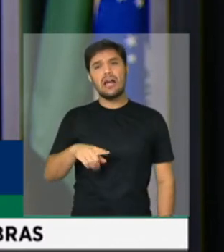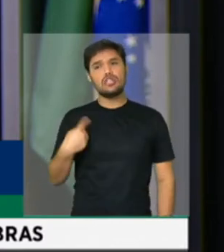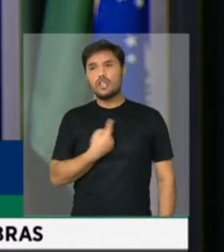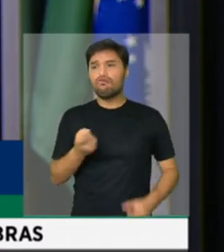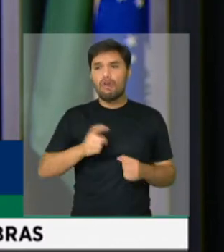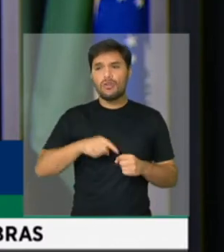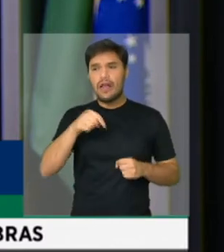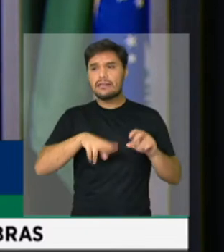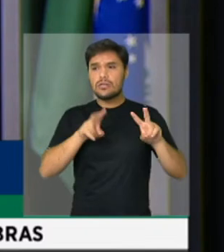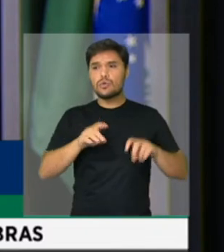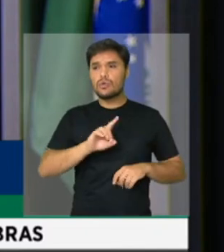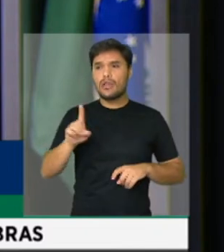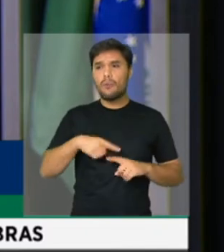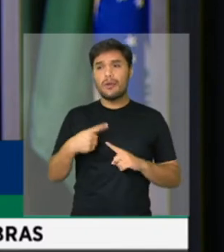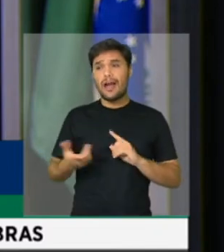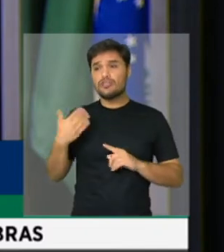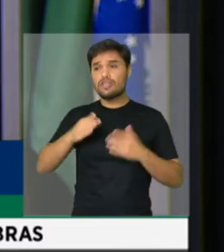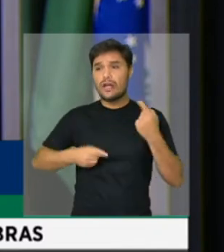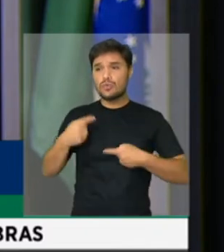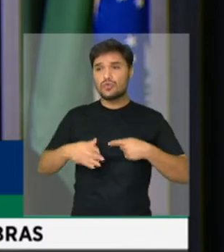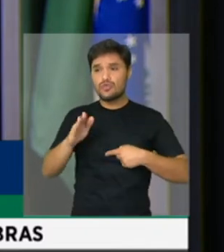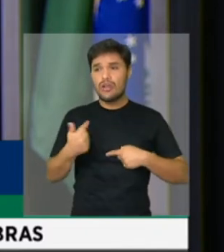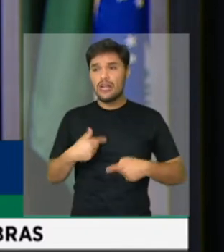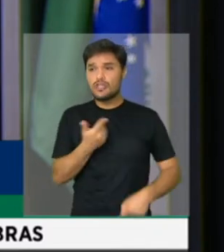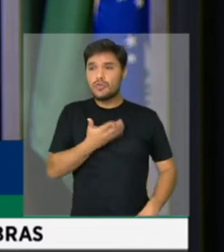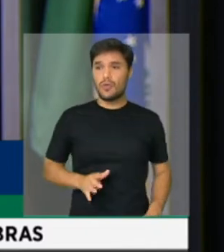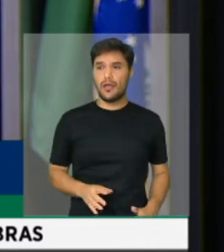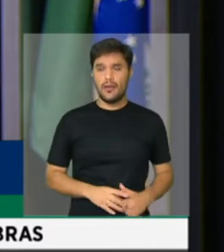DA EXECUÇÃO ORÇAMENTÁRIA SUBSÍDIOS AO GÁ S... PORQUE